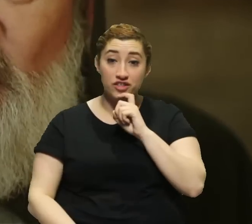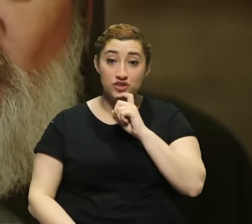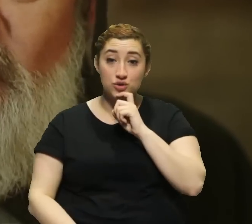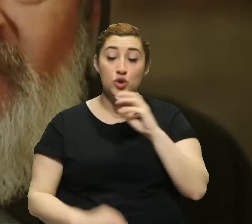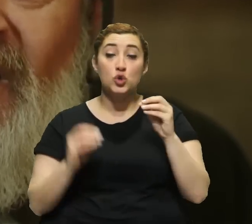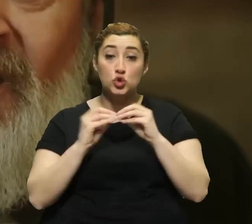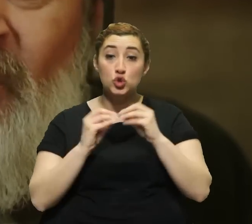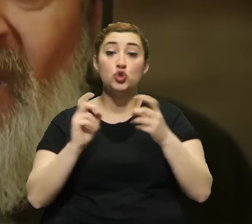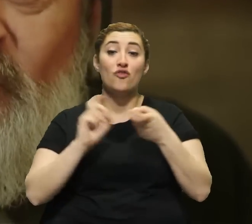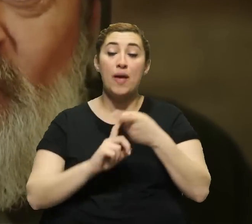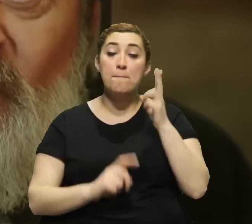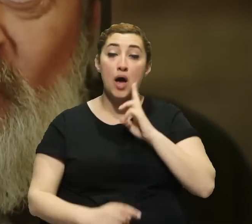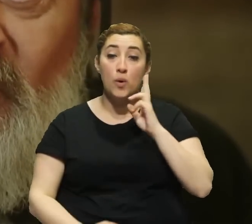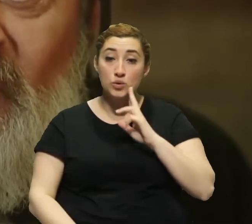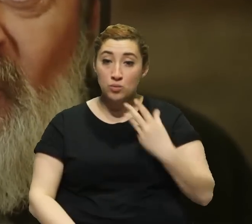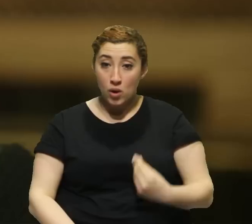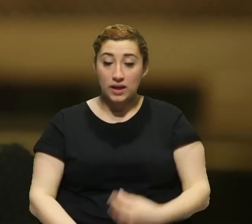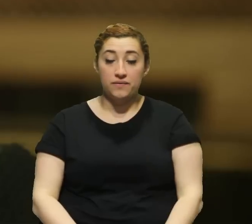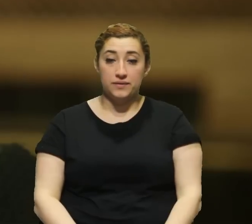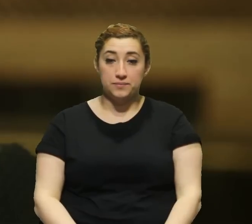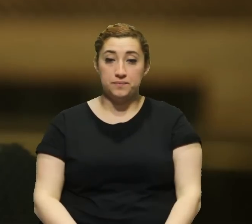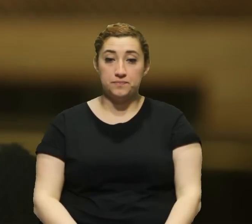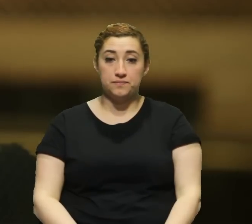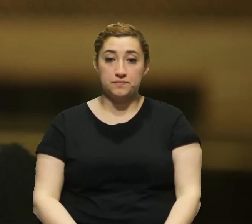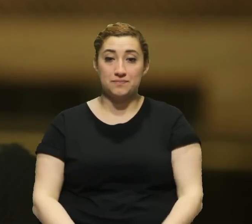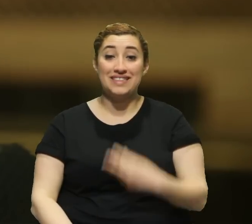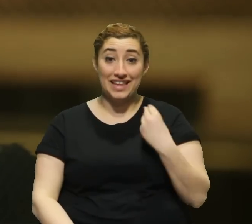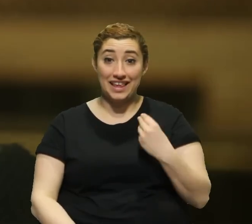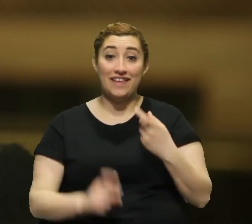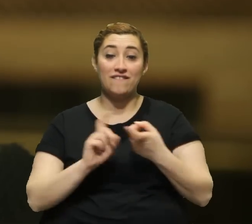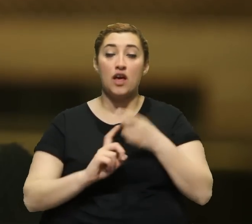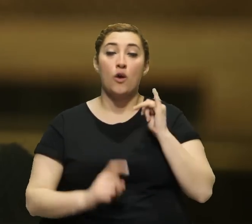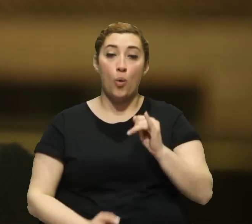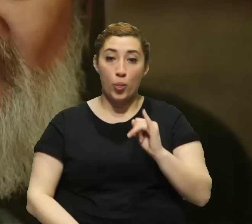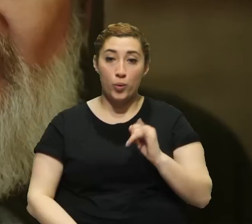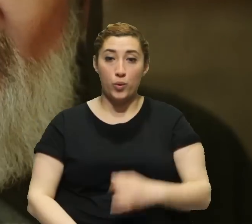...suçlu ile masumu, iyi ile kötüyü...